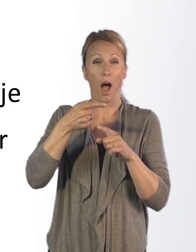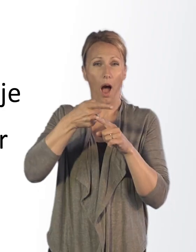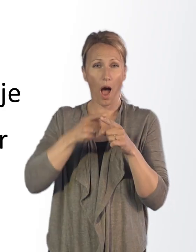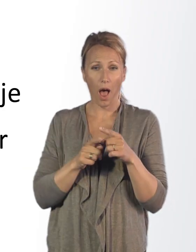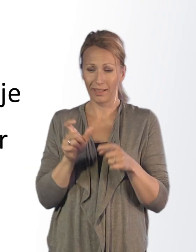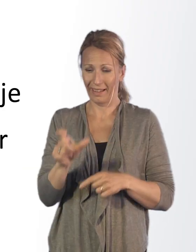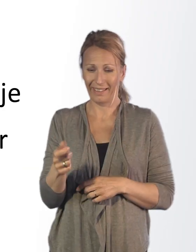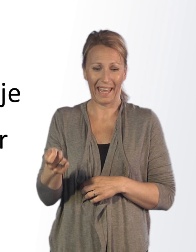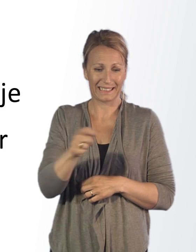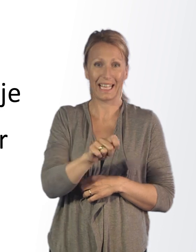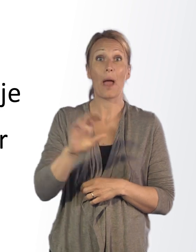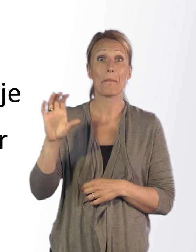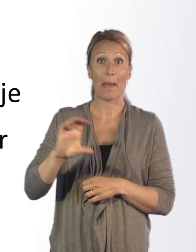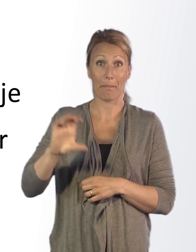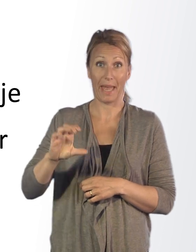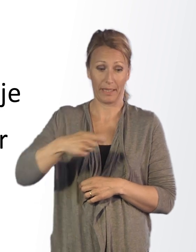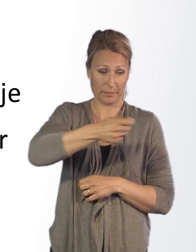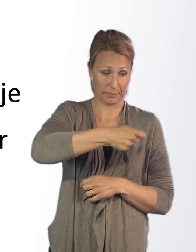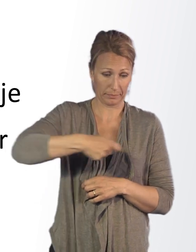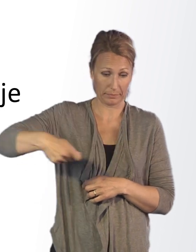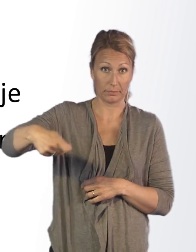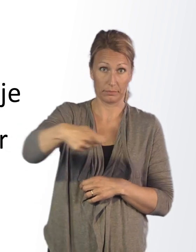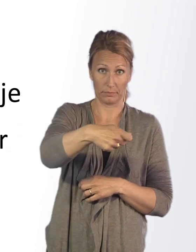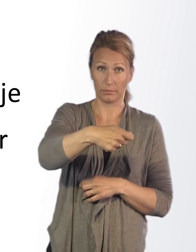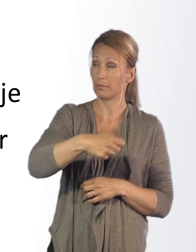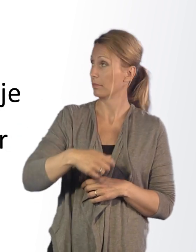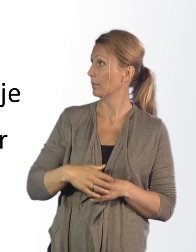Strø over 1/2 teskje pepper.